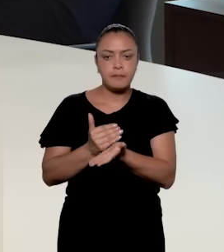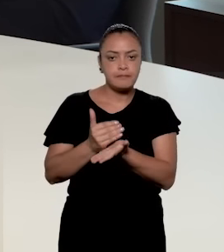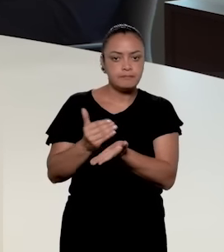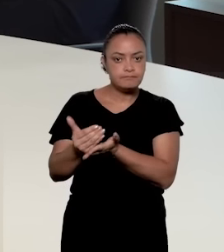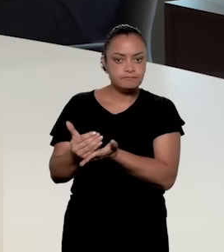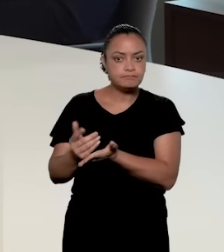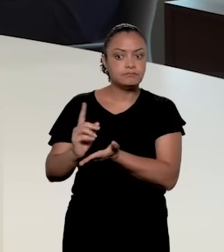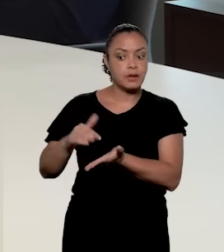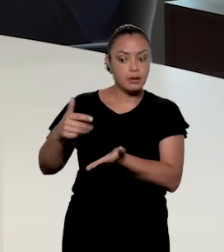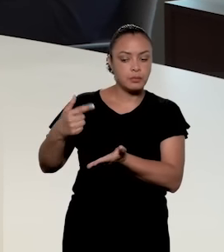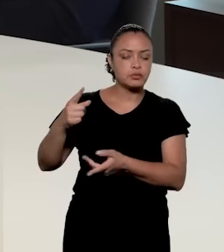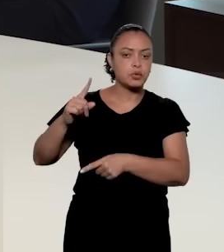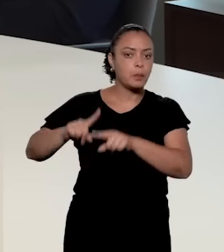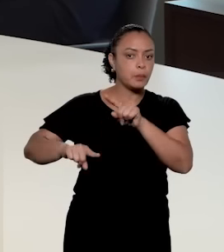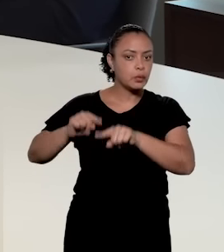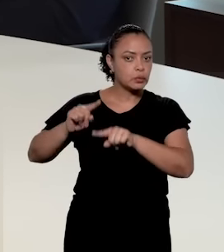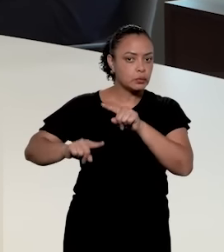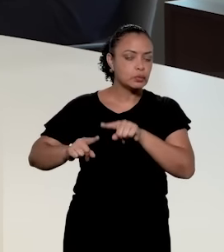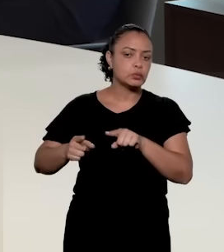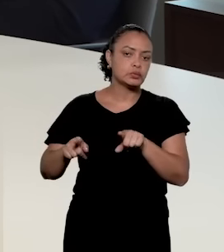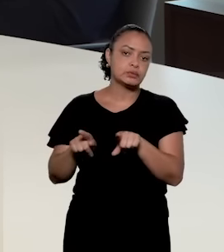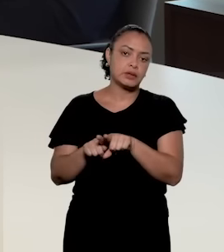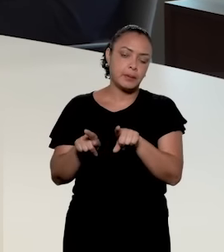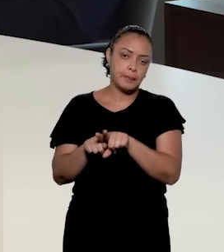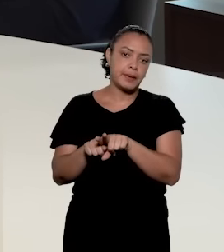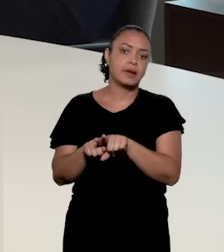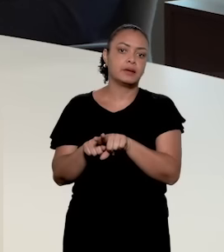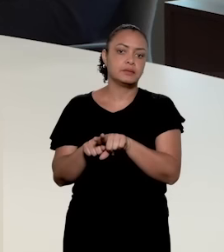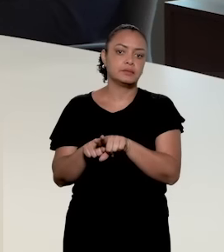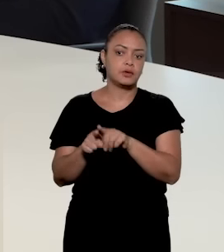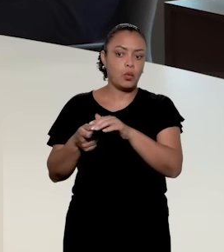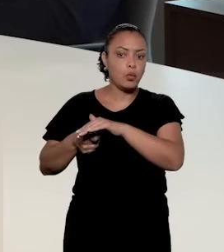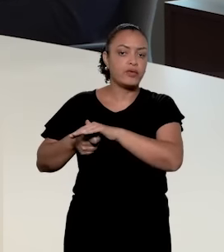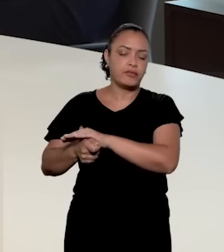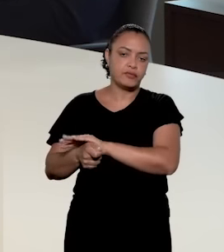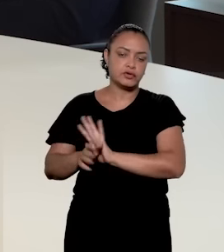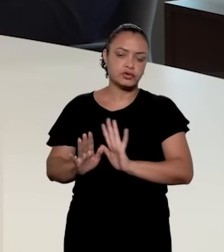produtos, esses securities são repassados para os investidores.